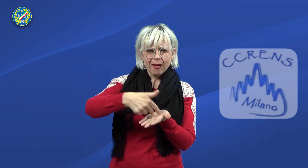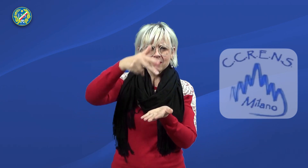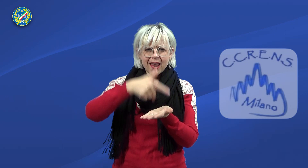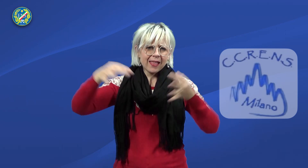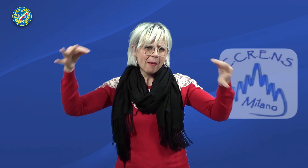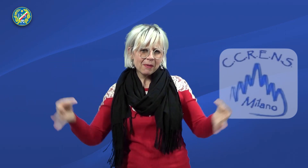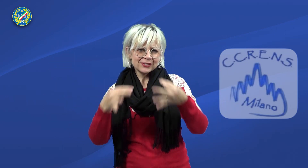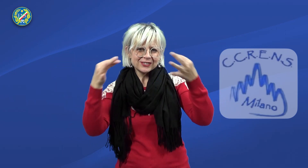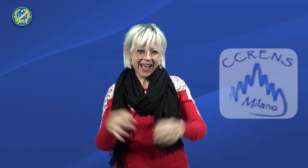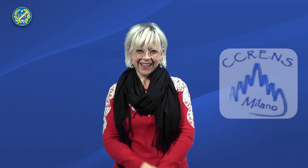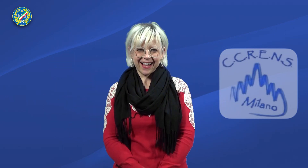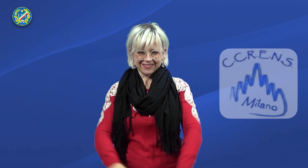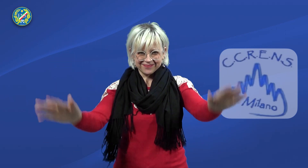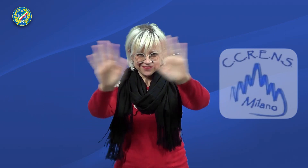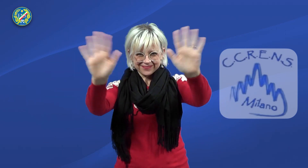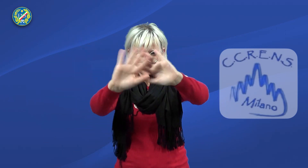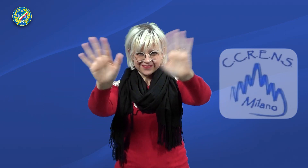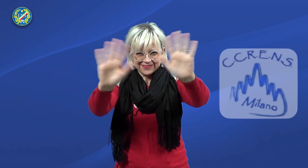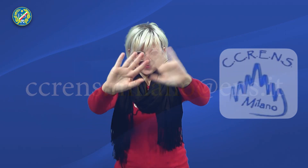questa camminata e passeggiata! Ciaooo!